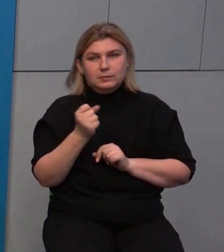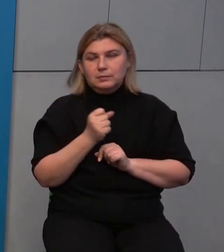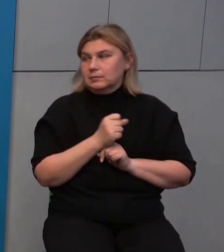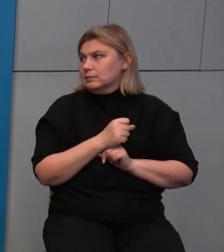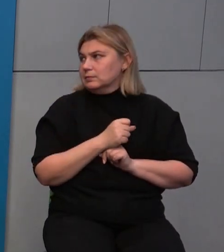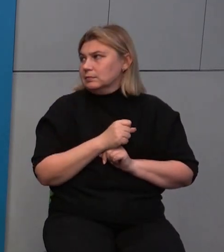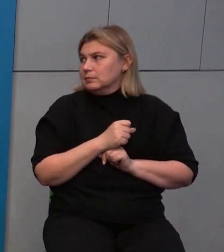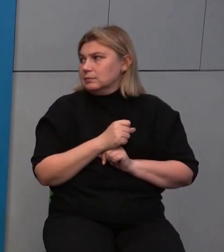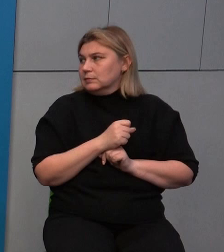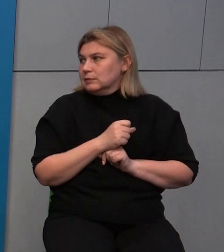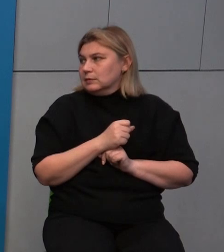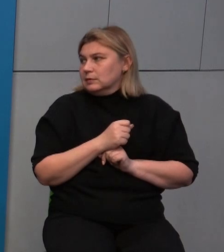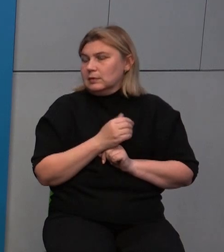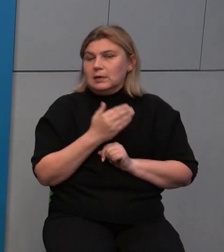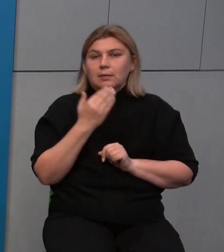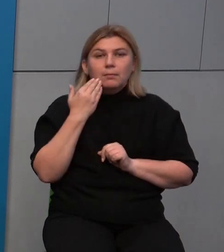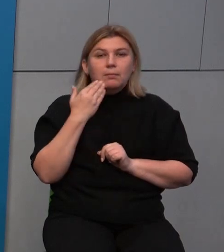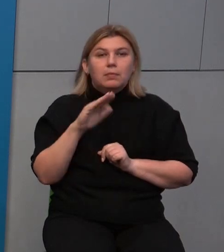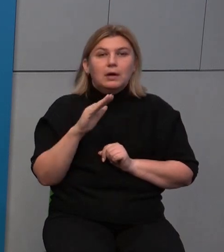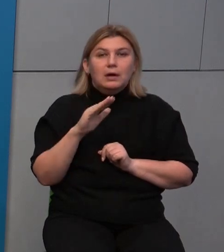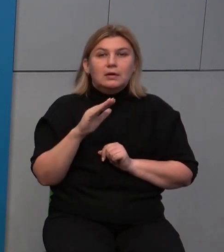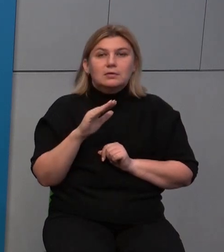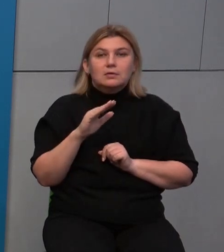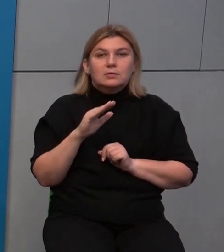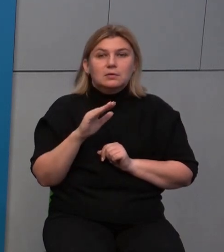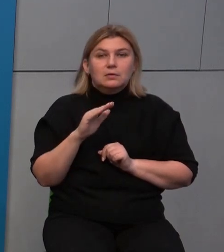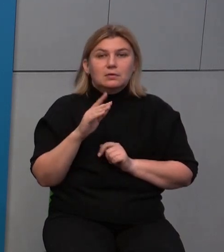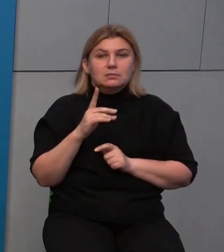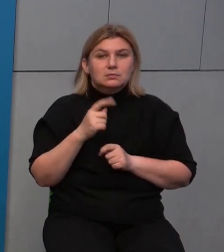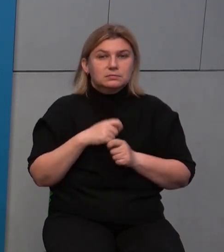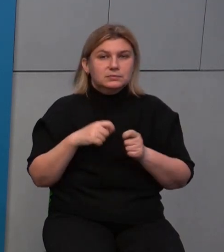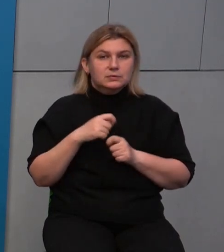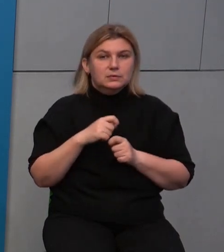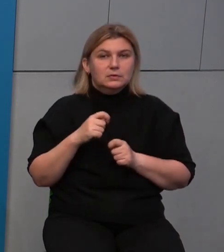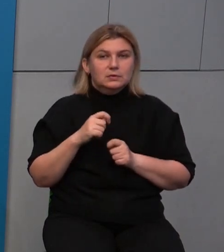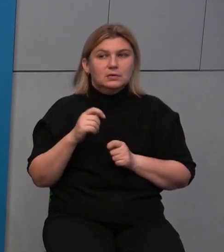co jest bardzo arbitralne, zaliczyć coś do science fiction,